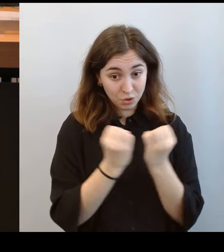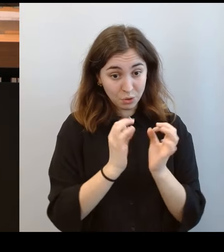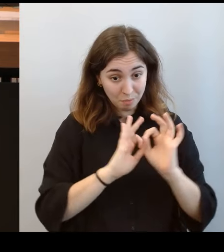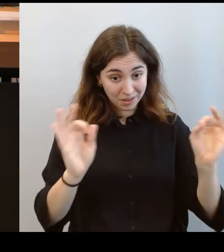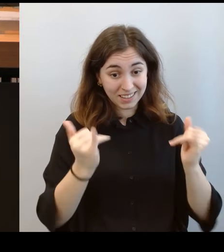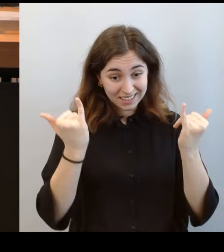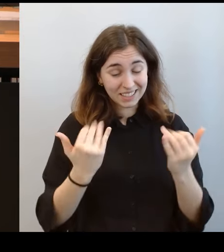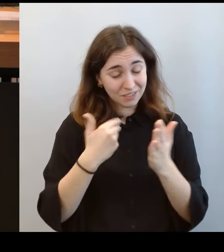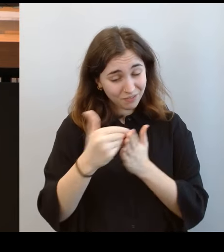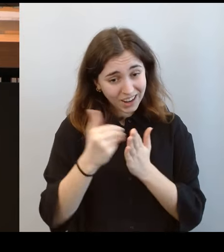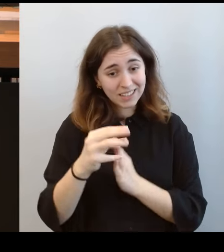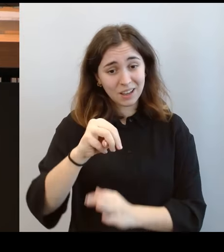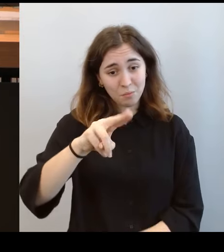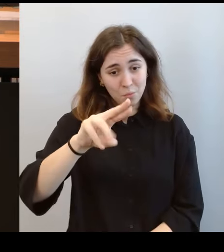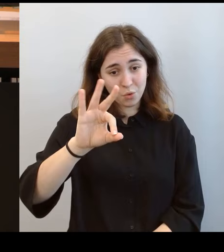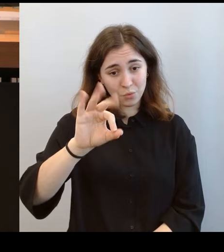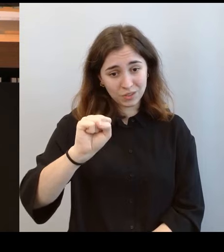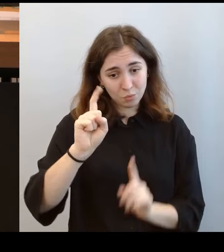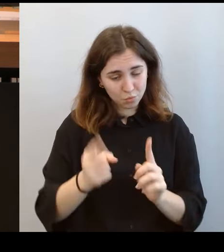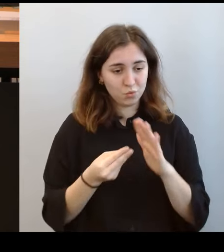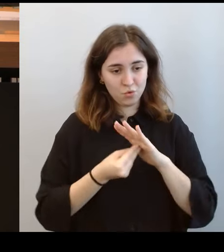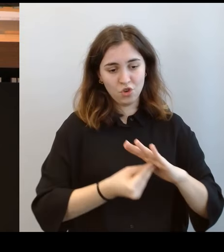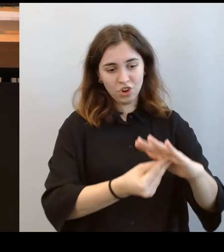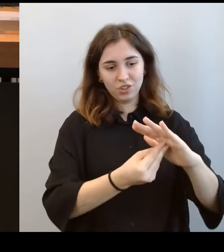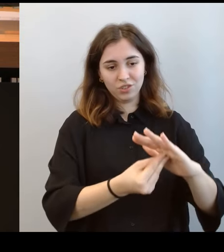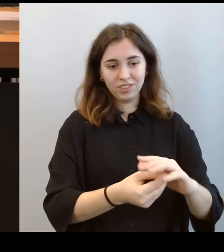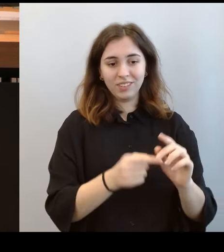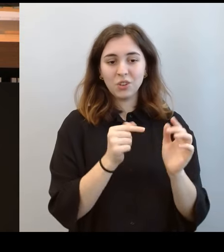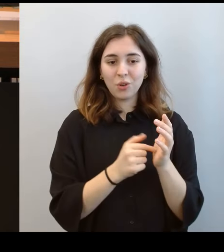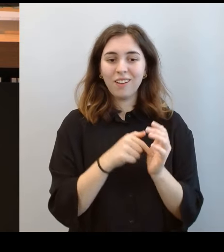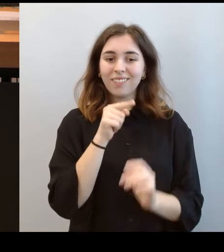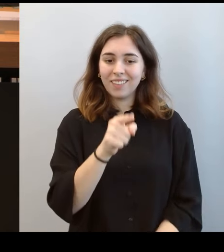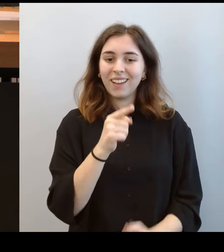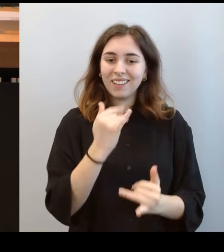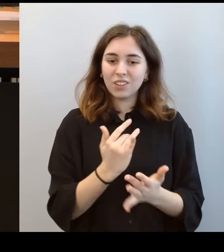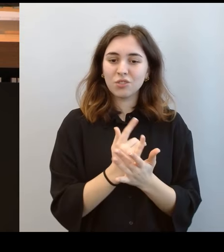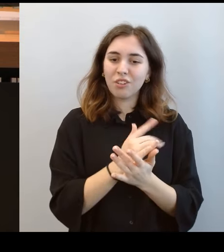Denn das ist der Weg, wo am meisten auch erreicht werden kann, wenn man schlichtweg auf die Zahlen guckt.